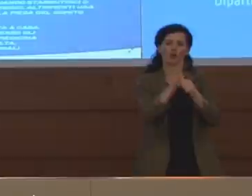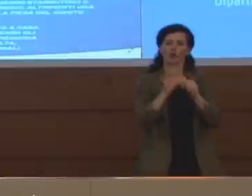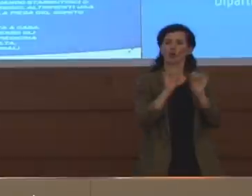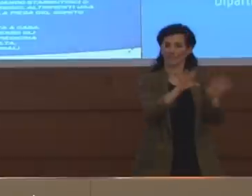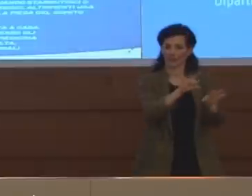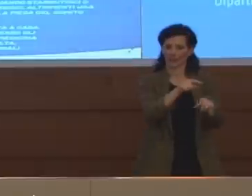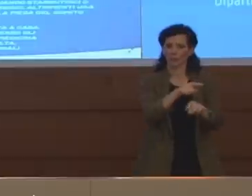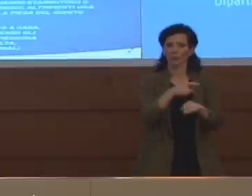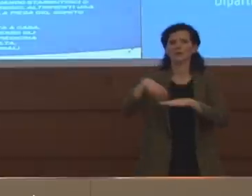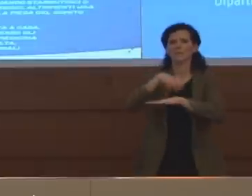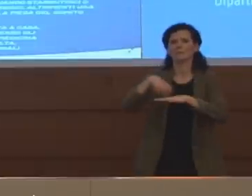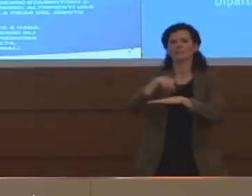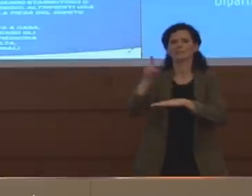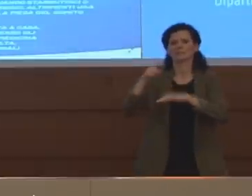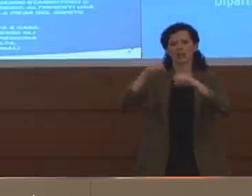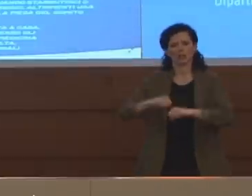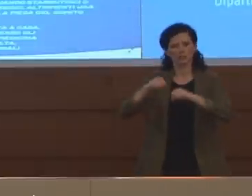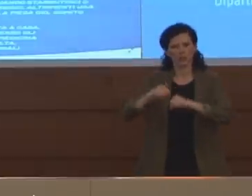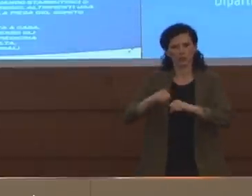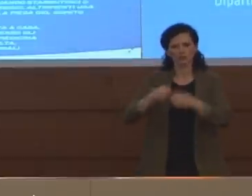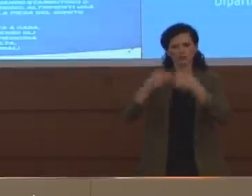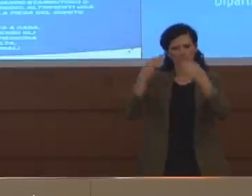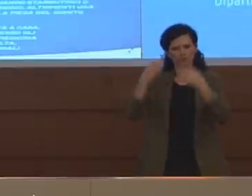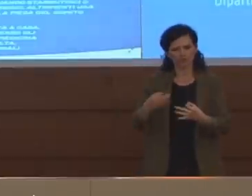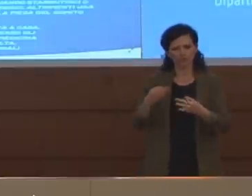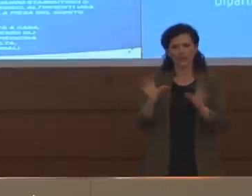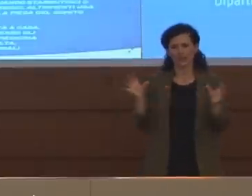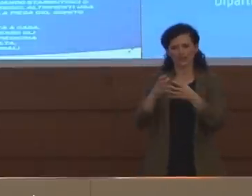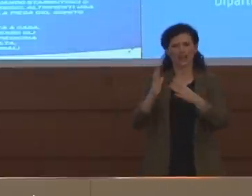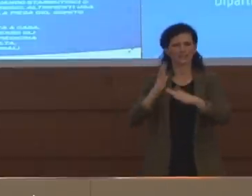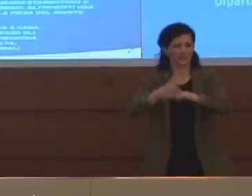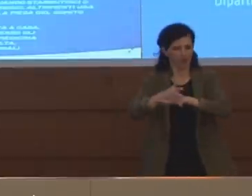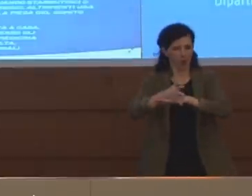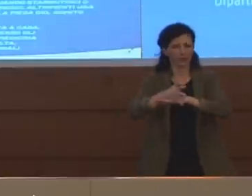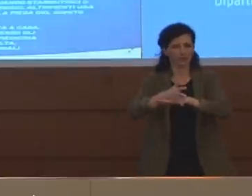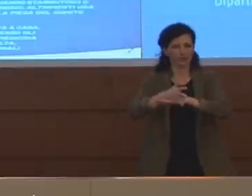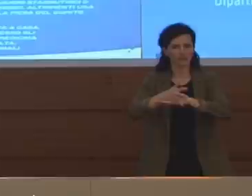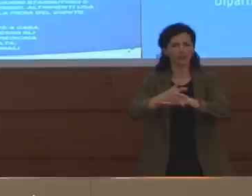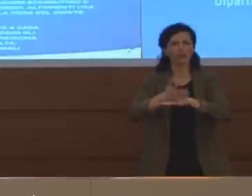ha istituito una task force e si è incominciato a immaginare come